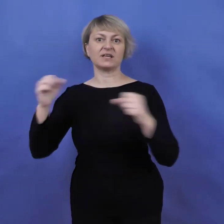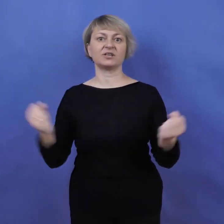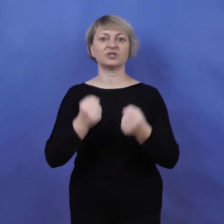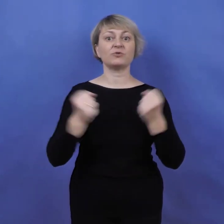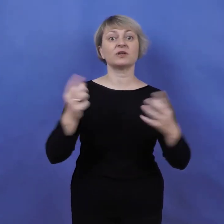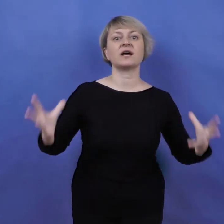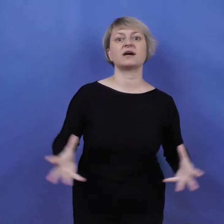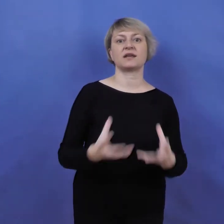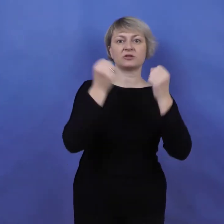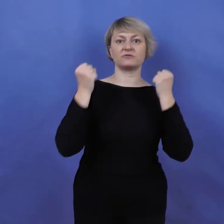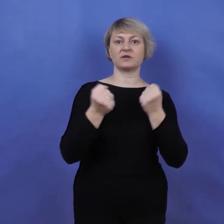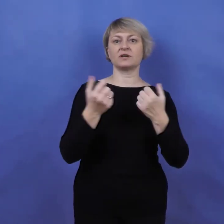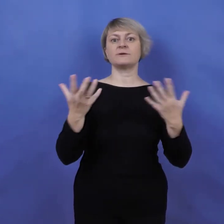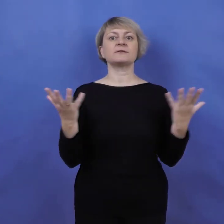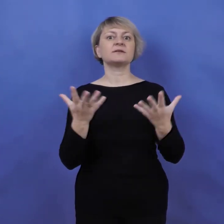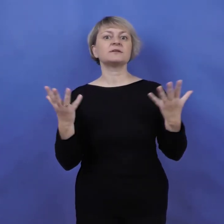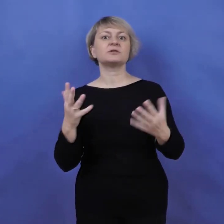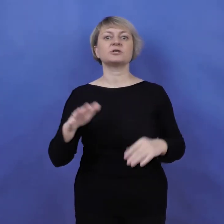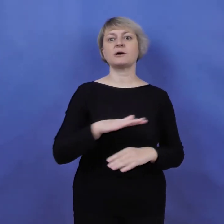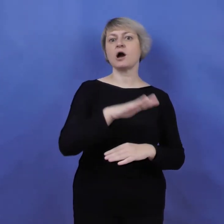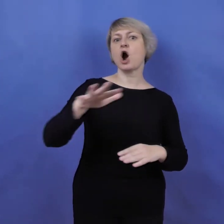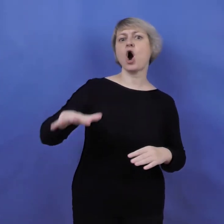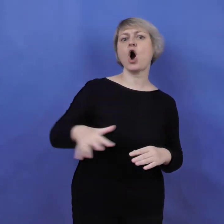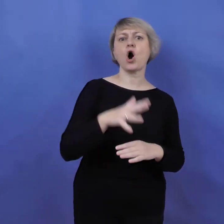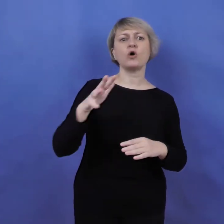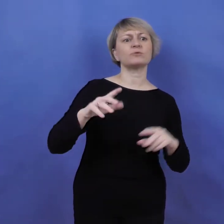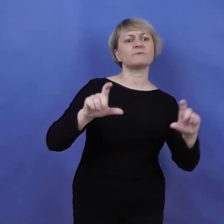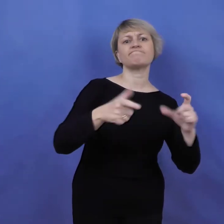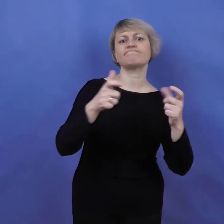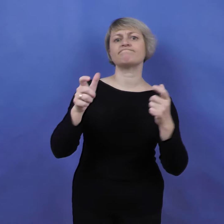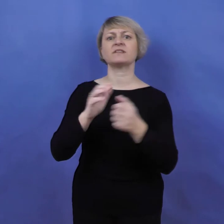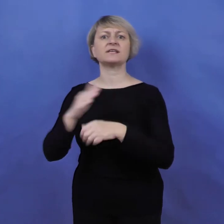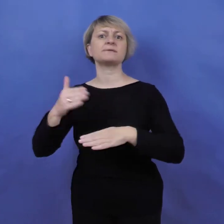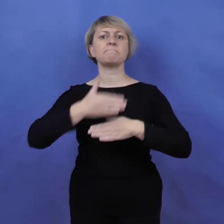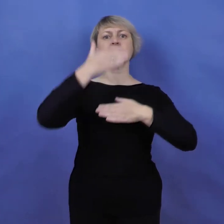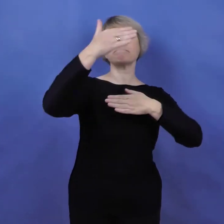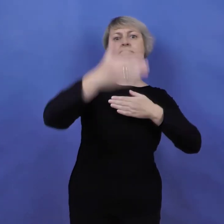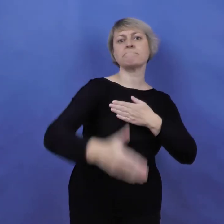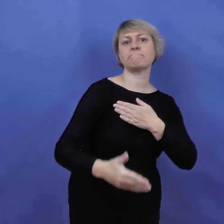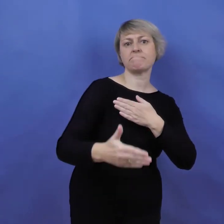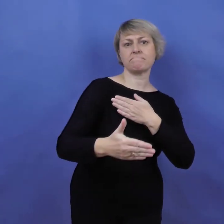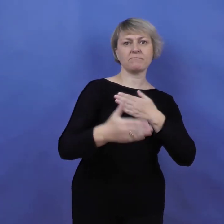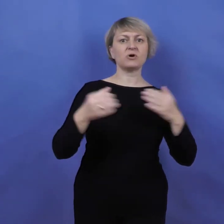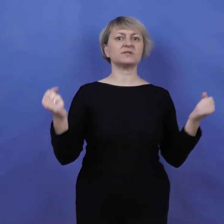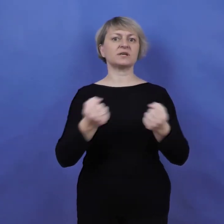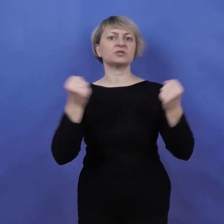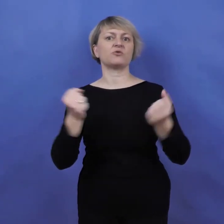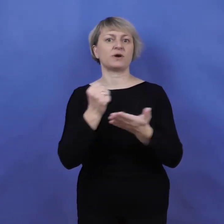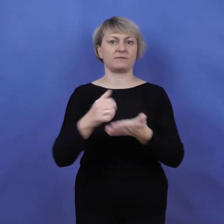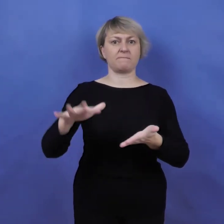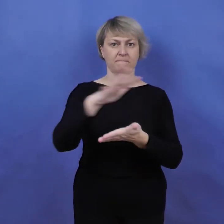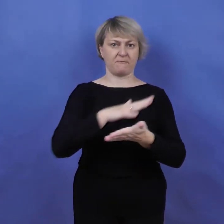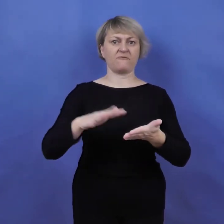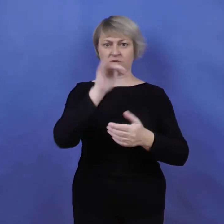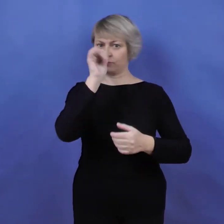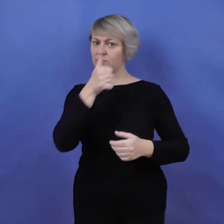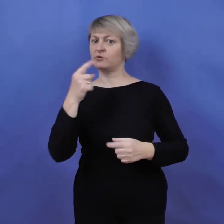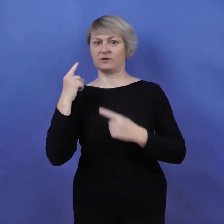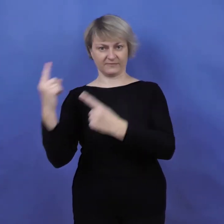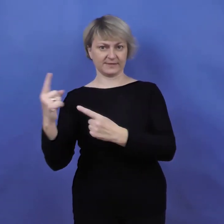których rozmiary lub zasięg przekraczają możliwości sił ratowniczych powiatu;